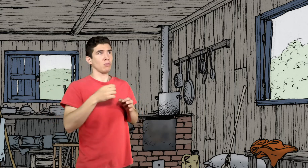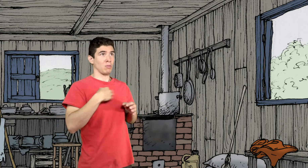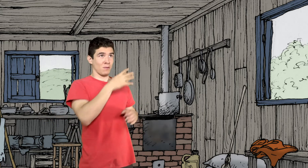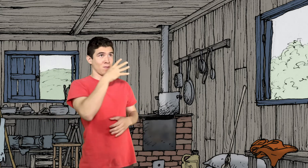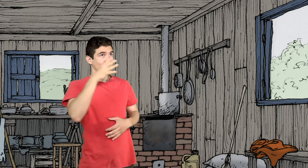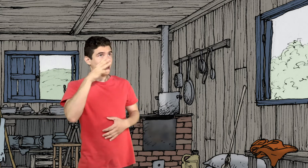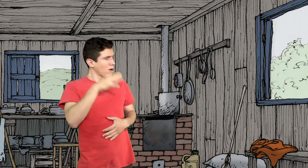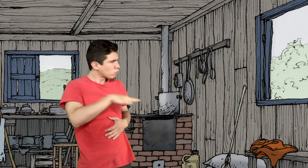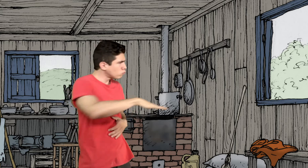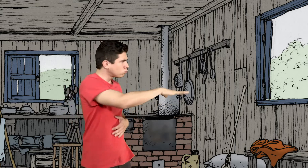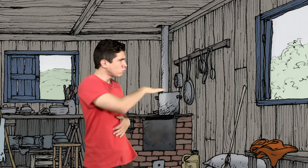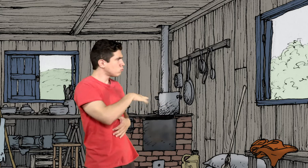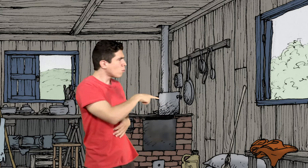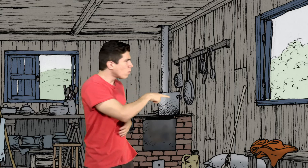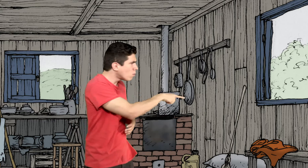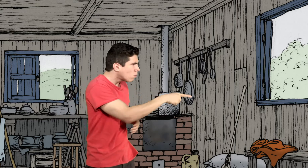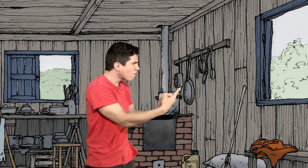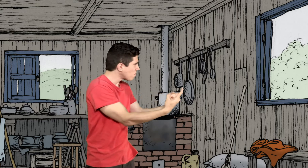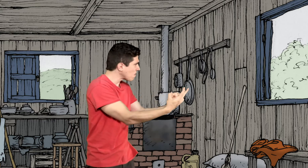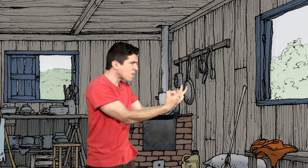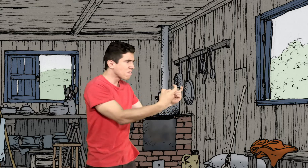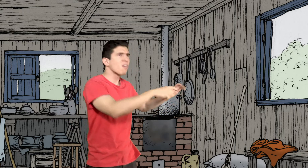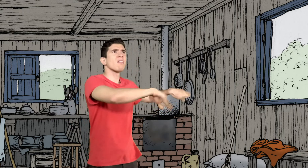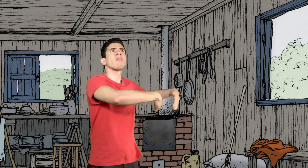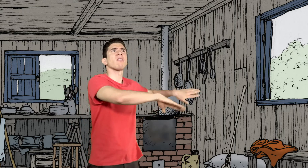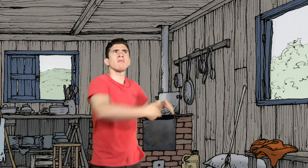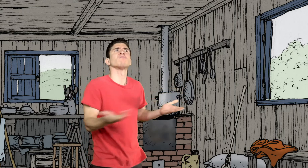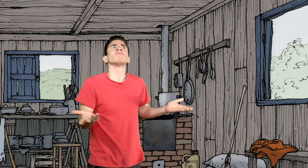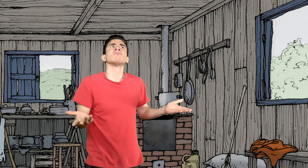Aquí en la finca no tenemos eso.